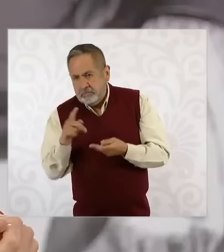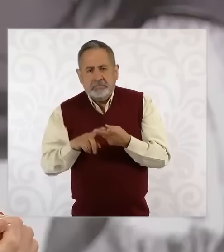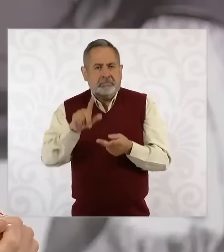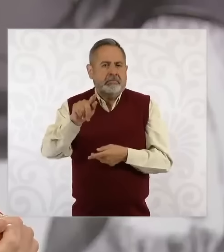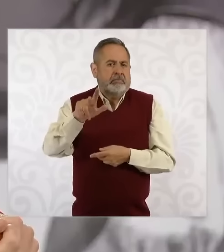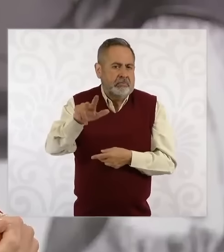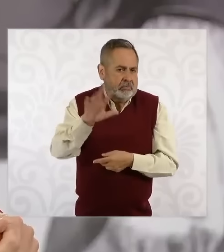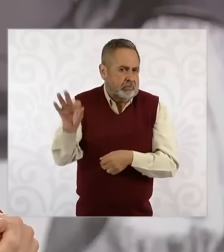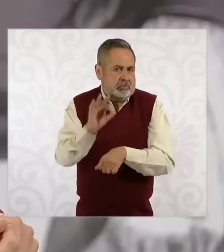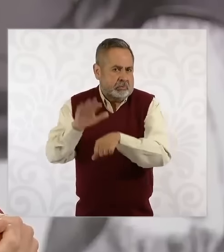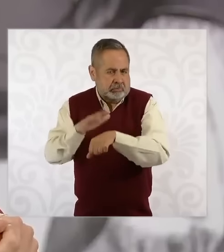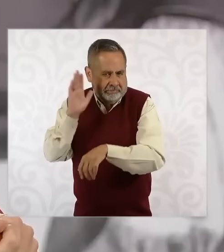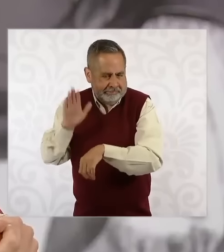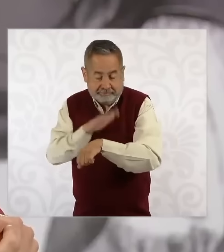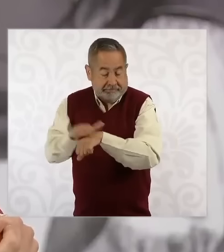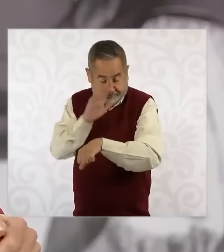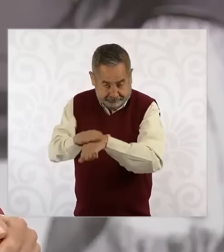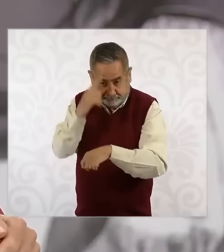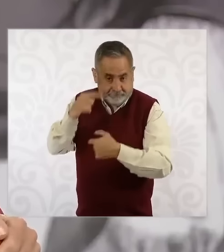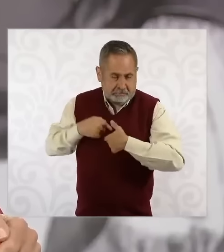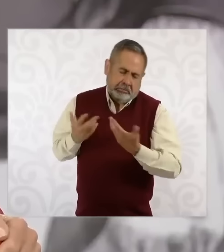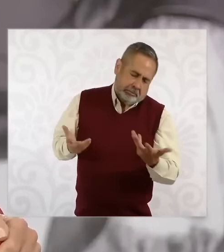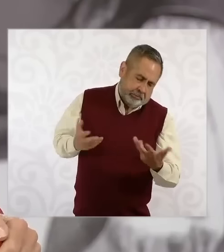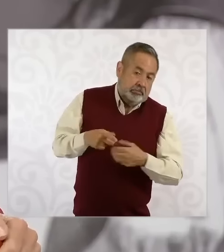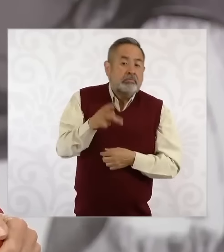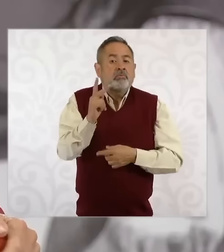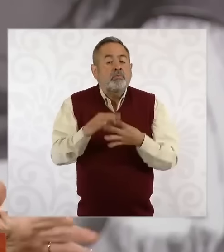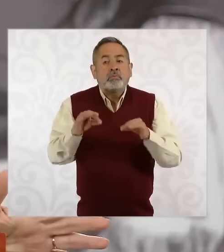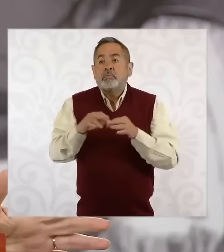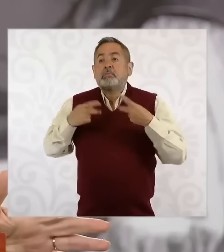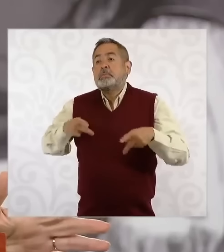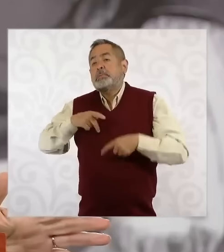que hay una aprobación del gobierno de México por parte del pueblo. Hay quienes no están de